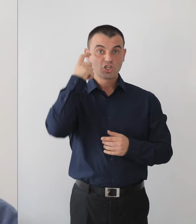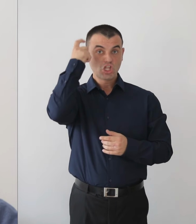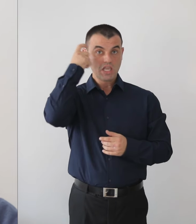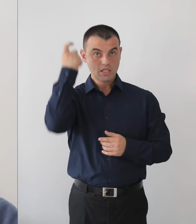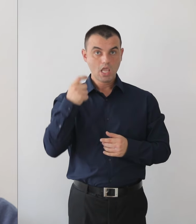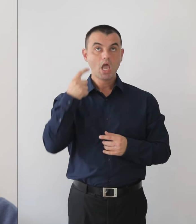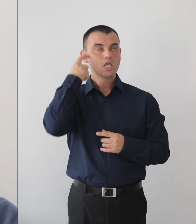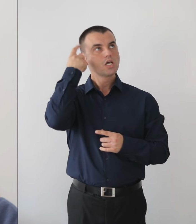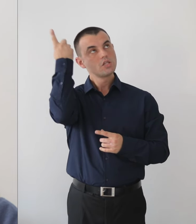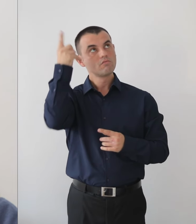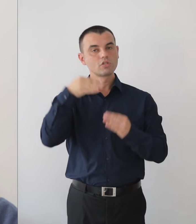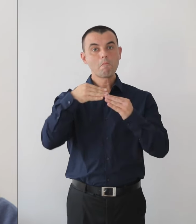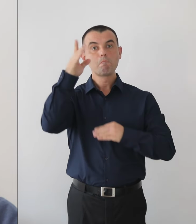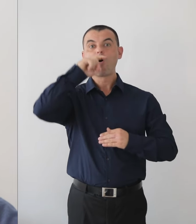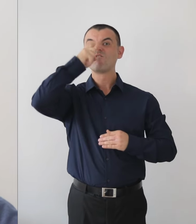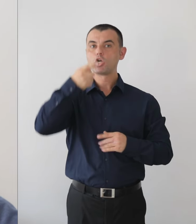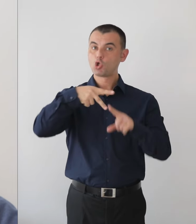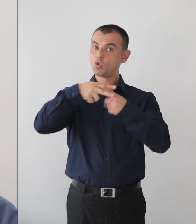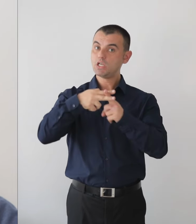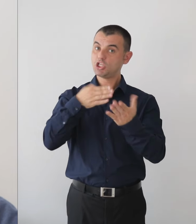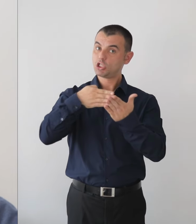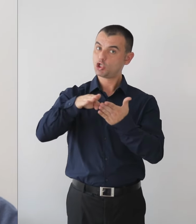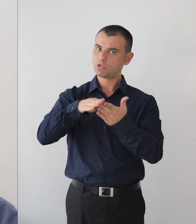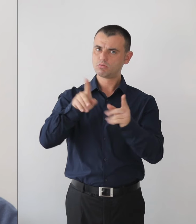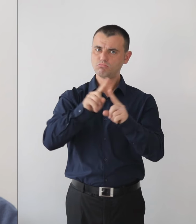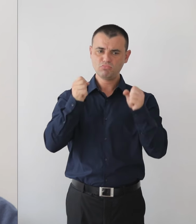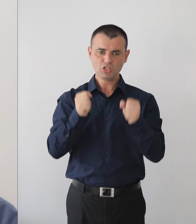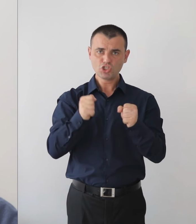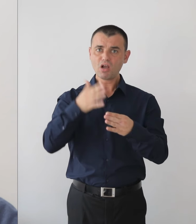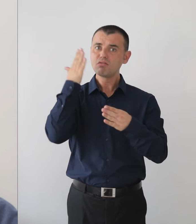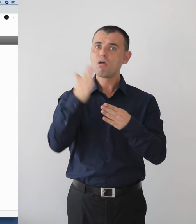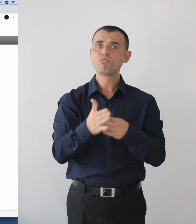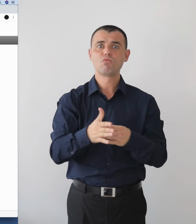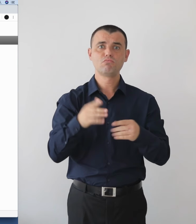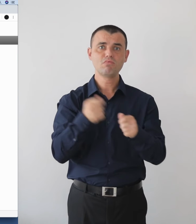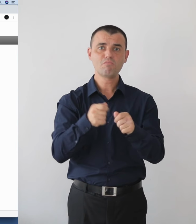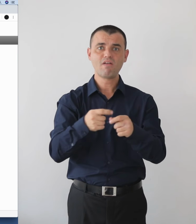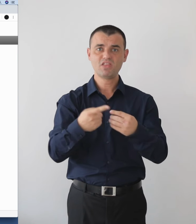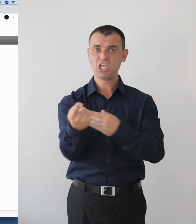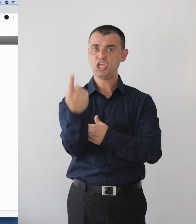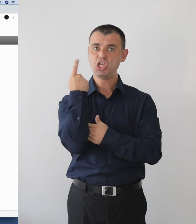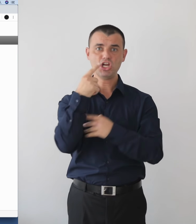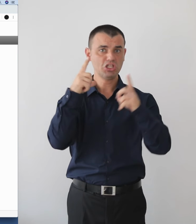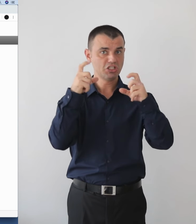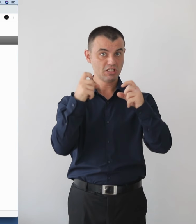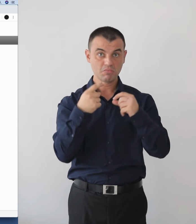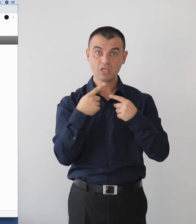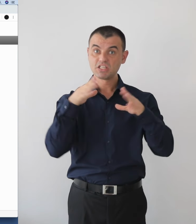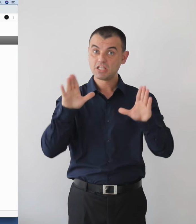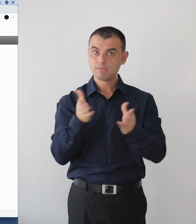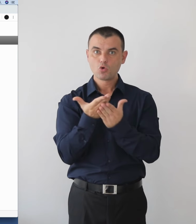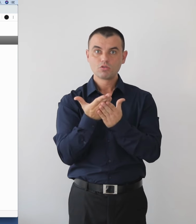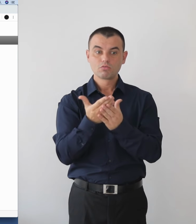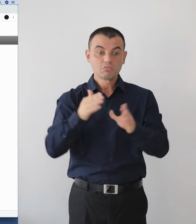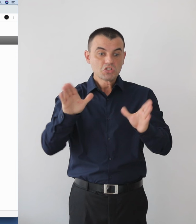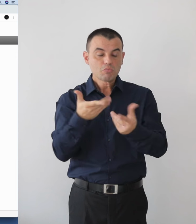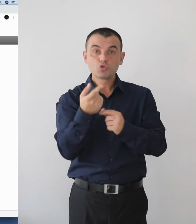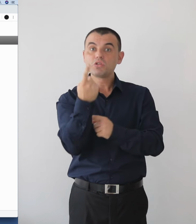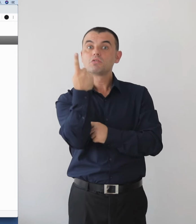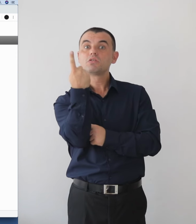Вашата идея и креативност са по-важни от техническата част.